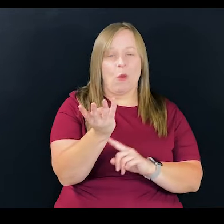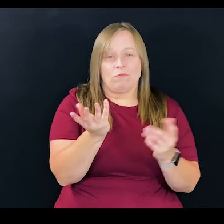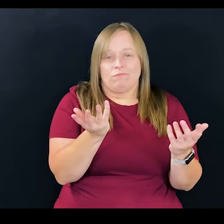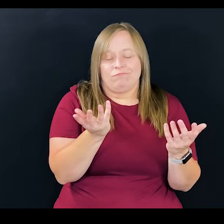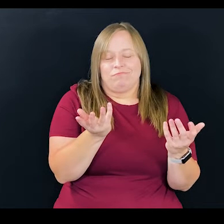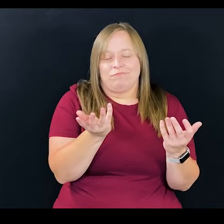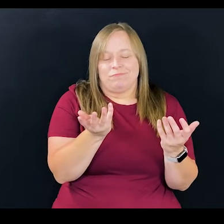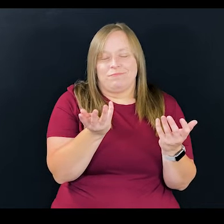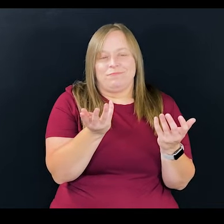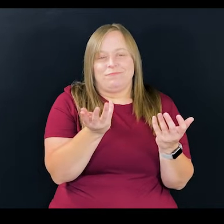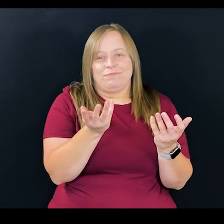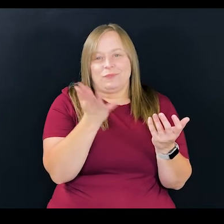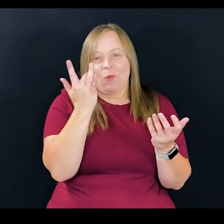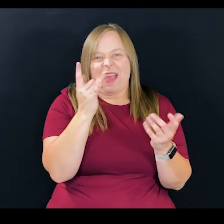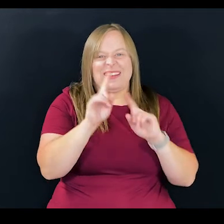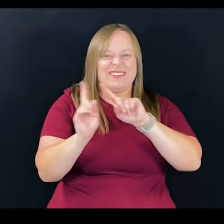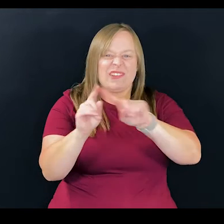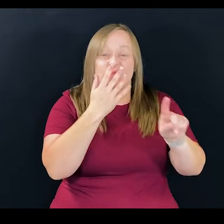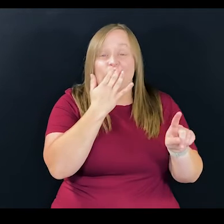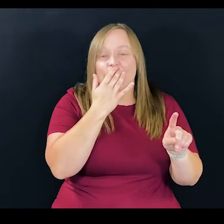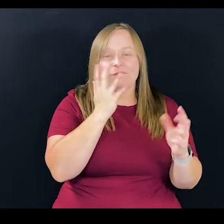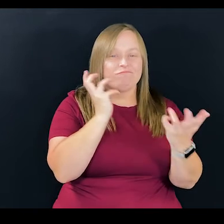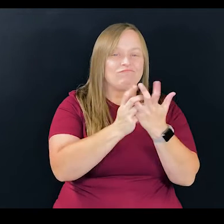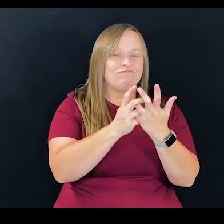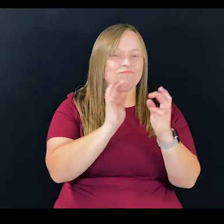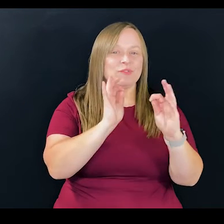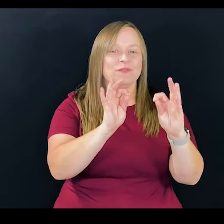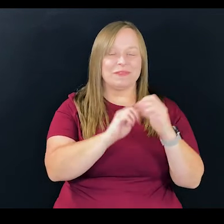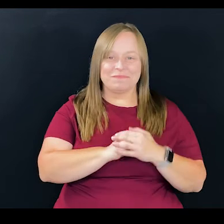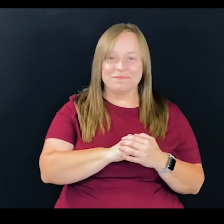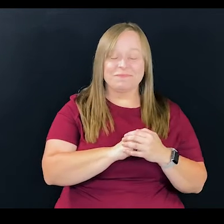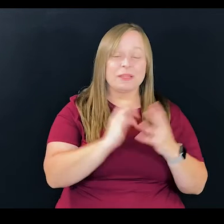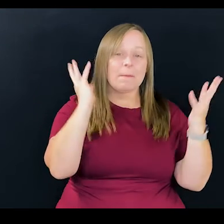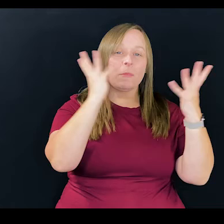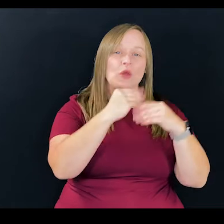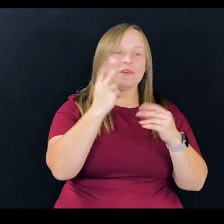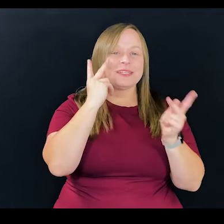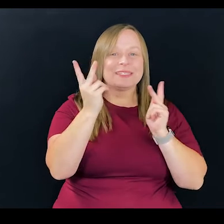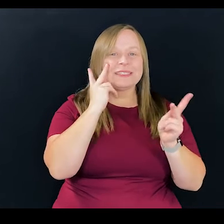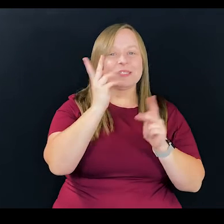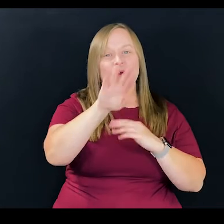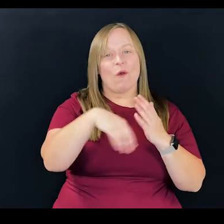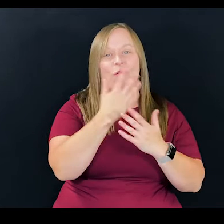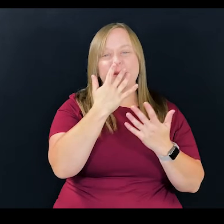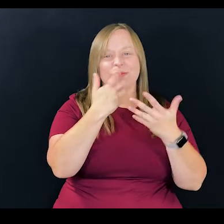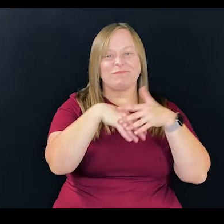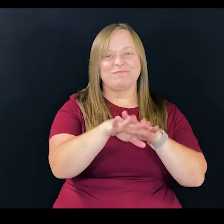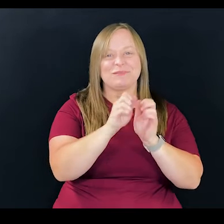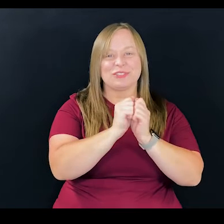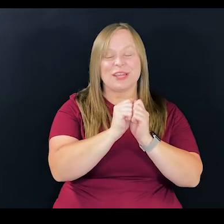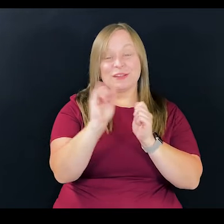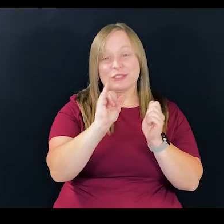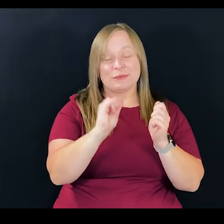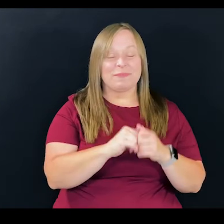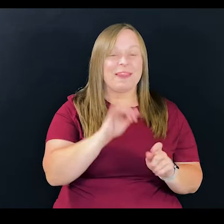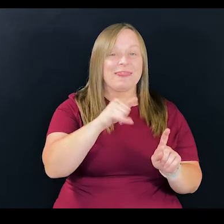es un arcoíris porque es todos diferentes colores, pero es algo tan bello ver todos estos colores juntos.